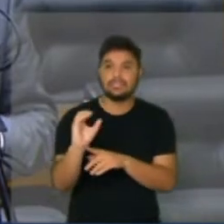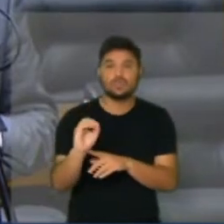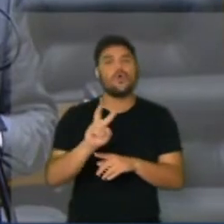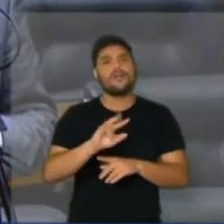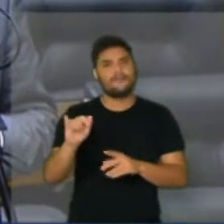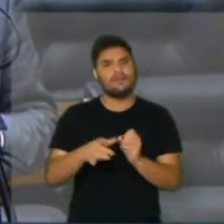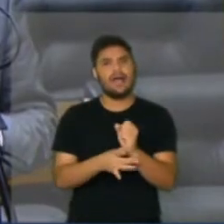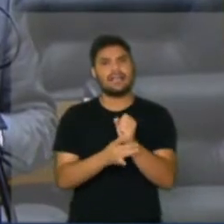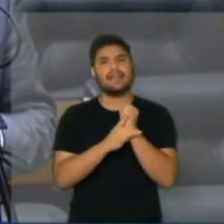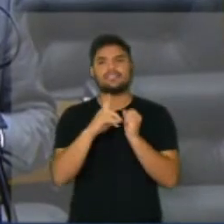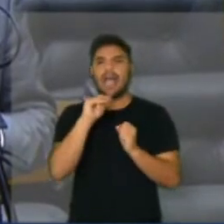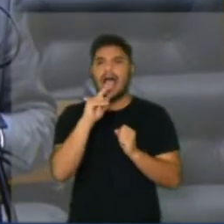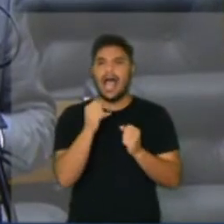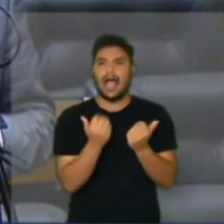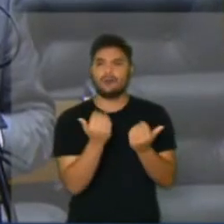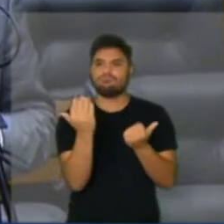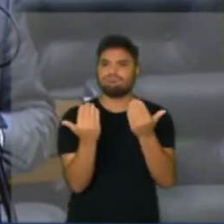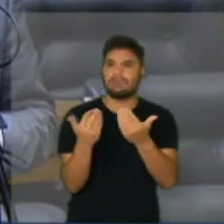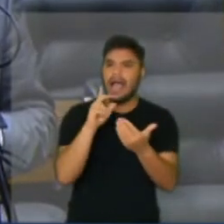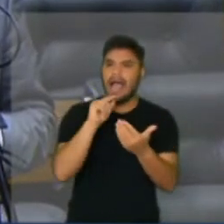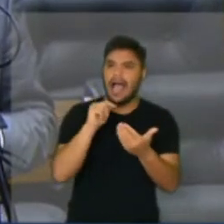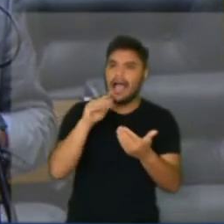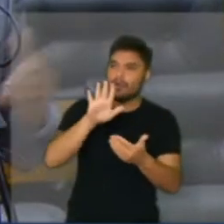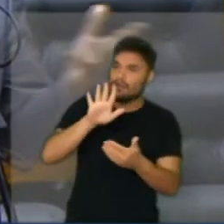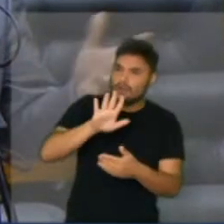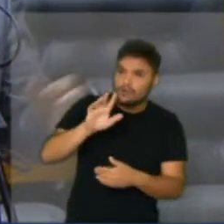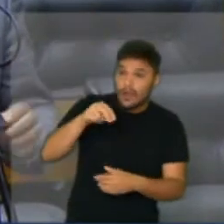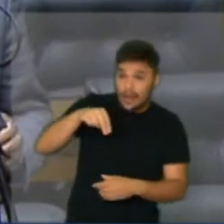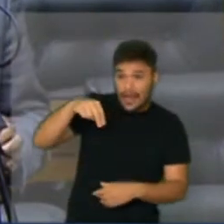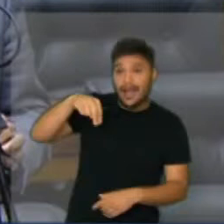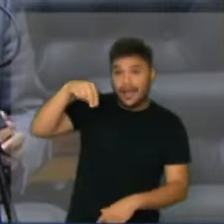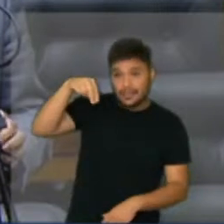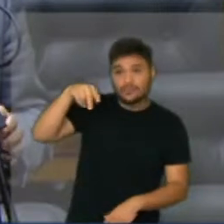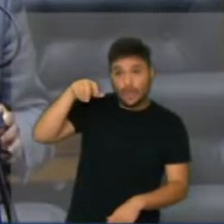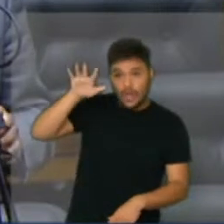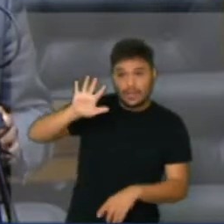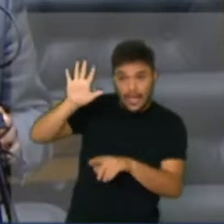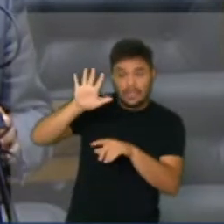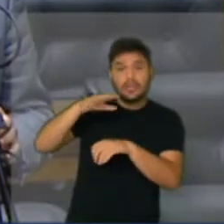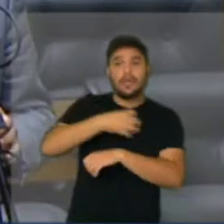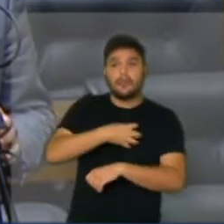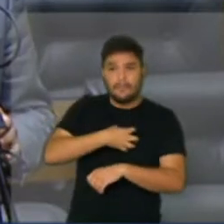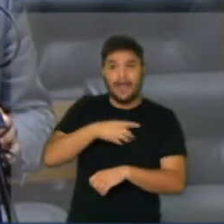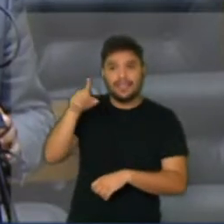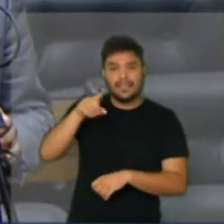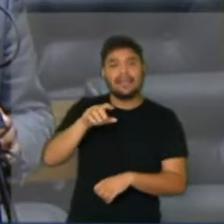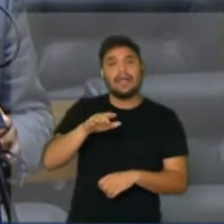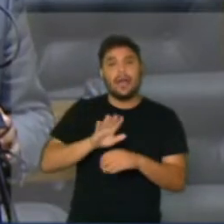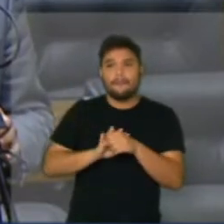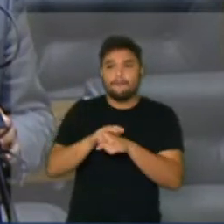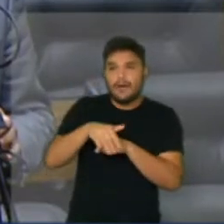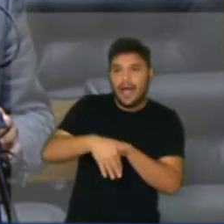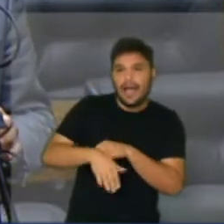DO SERTÃO DA BAHIA. INCLUSIVE, PARA A BARRAGEM DO SÃO JOSÉNO MUNICÍPIO DA VÁRZEA DA ROÇA, OBRIGADO SENHOR PRESIDENTE PELA